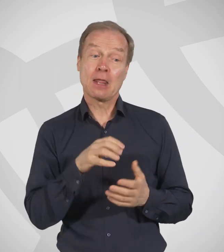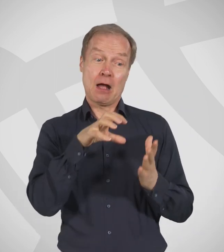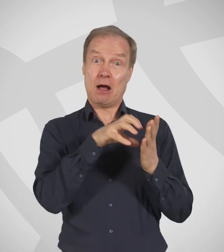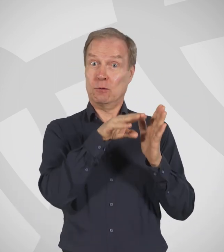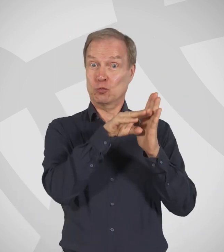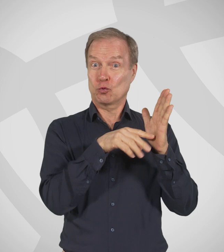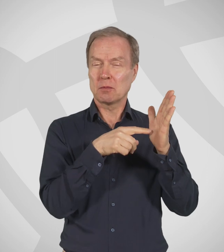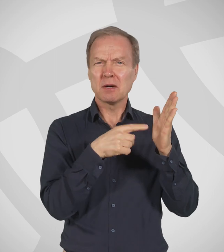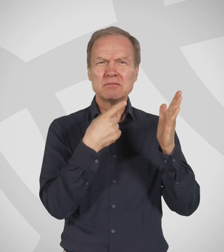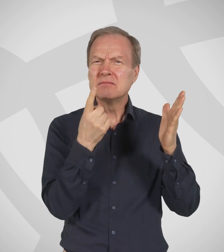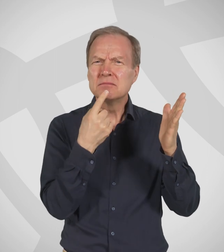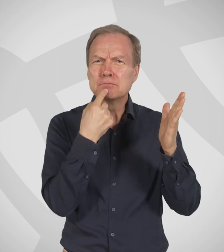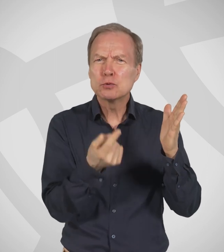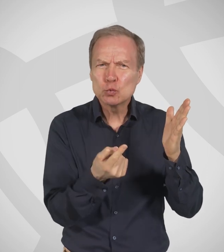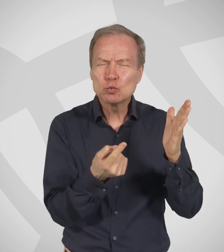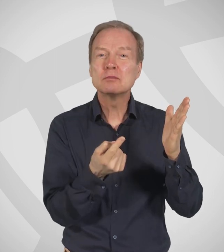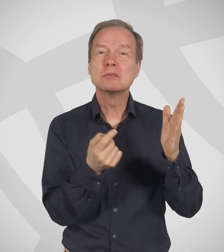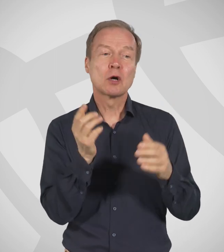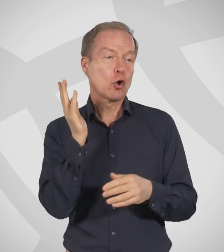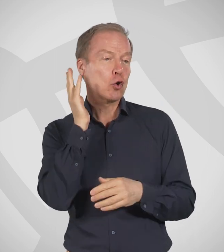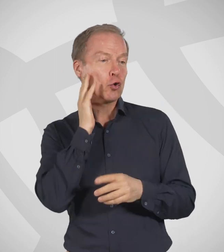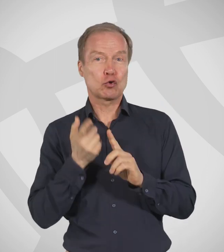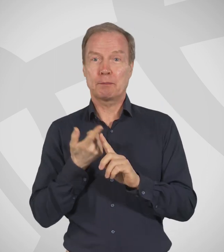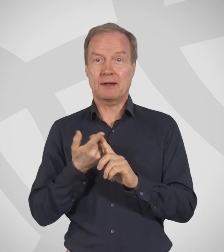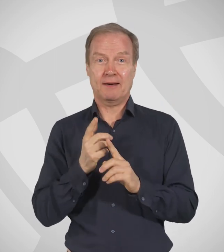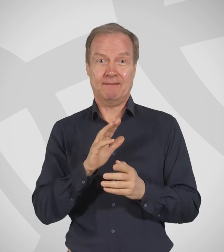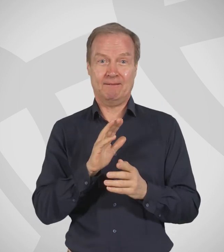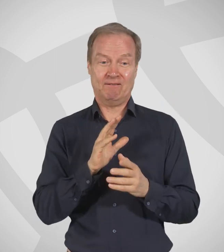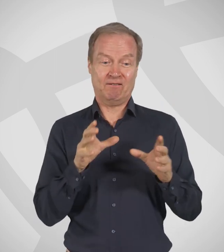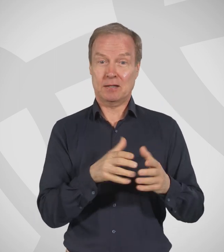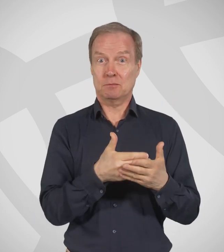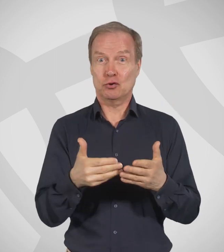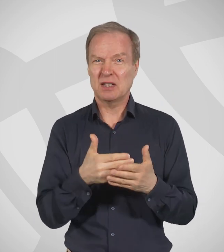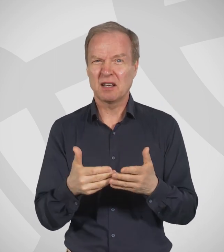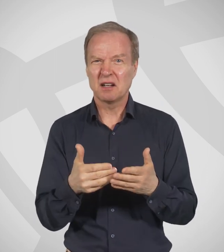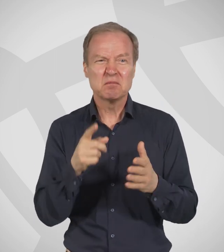Hallitusohjelmassa todetaan, että kotoperäisten vähemmistökielten, -